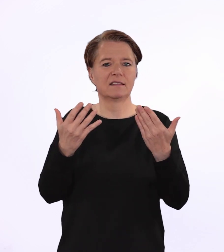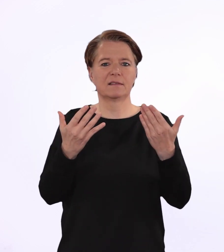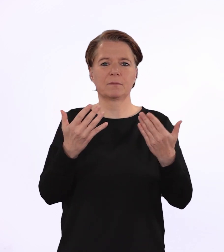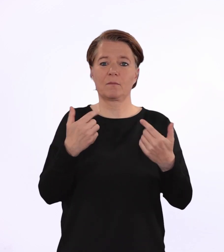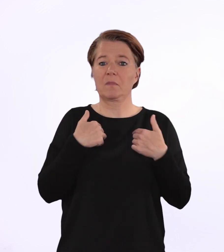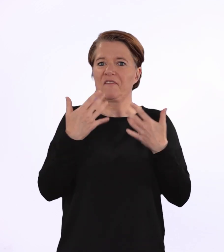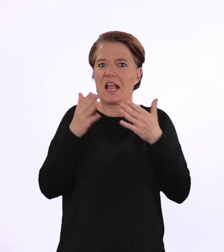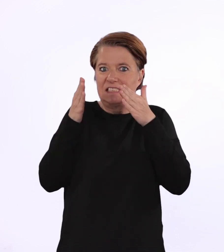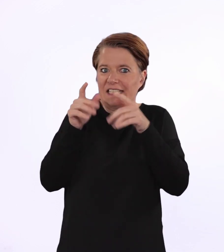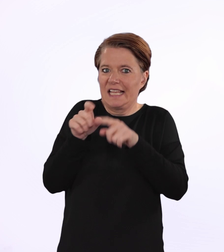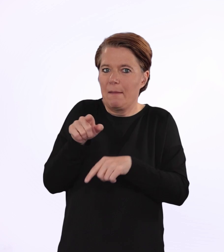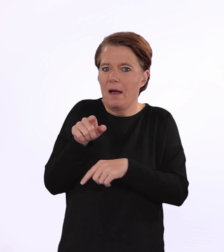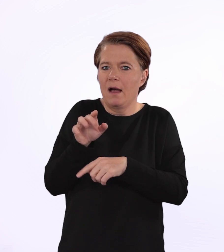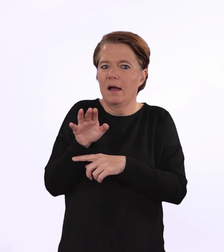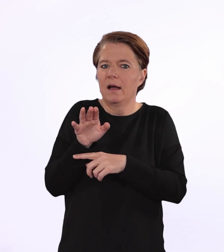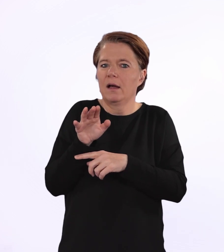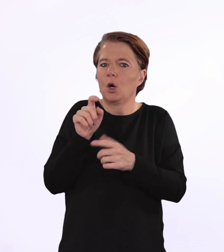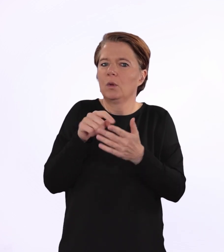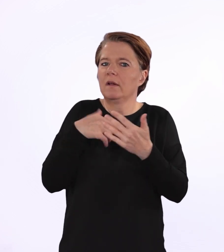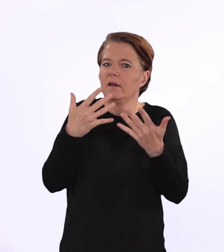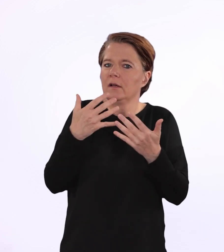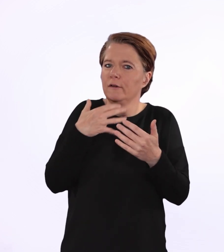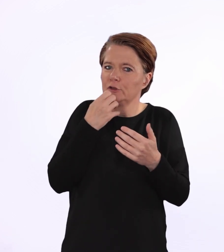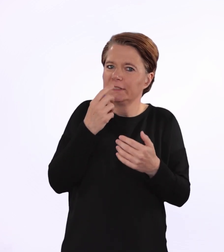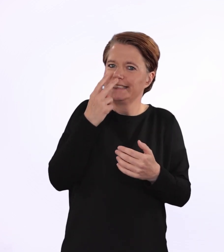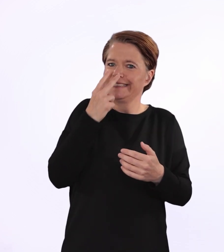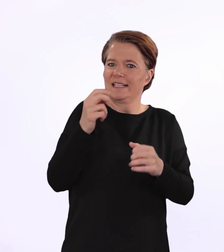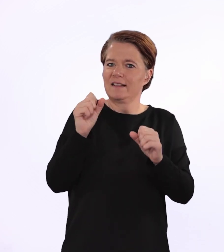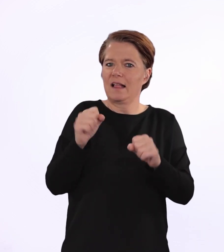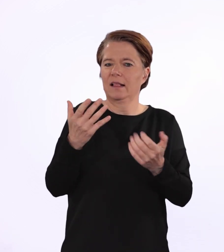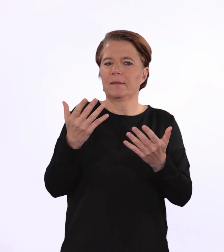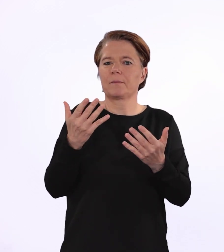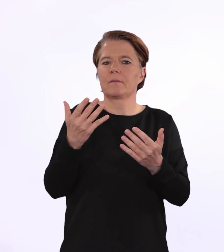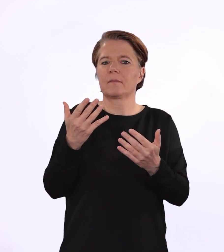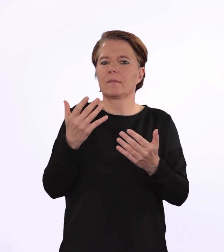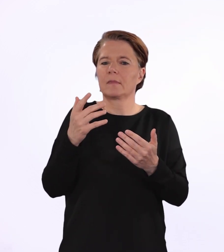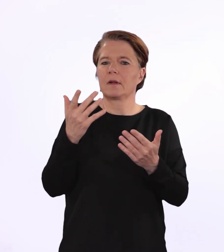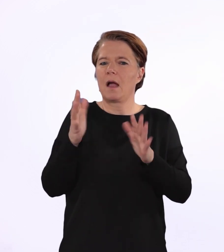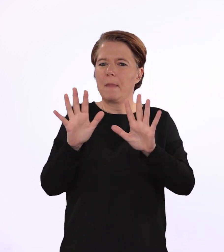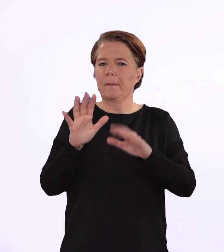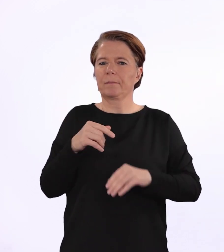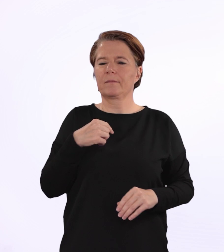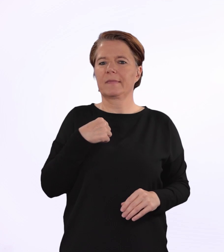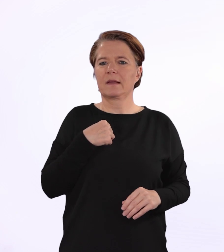ja, habe ich etwas...bin ich vielleicht so fixiert darauf, dass ich wieder das sehen möchte, was ich doch irgendwie auch schon kenne?